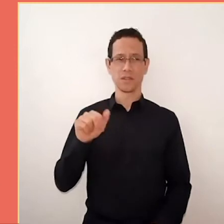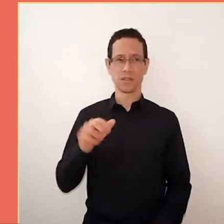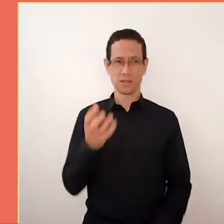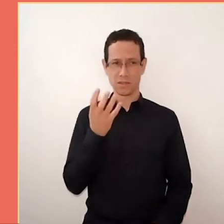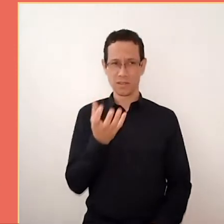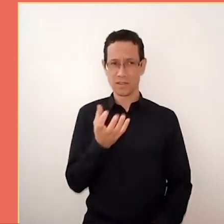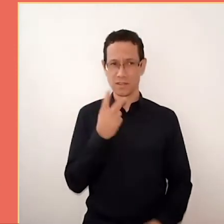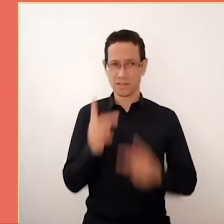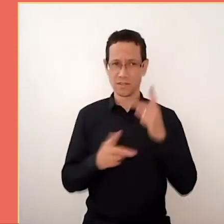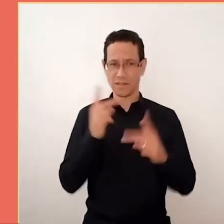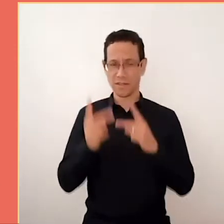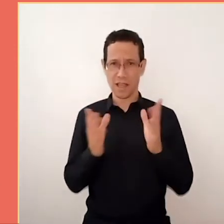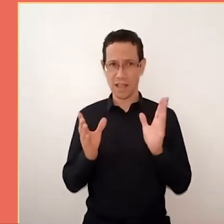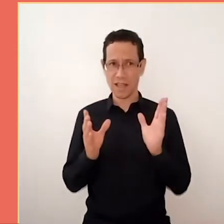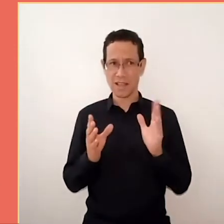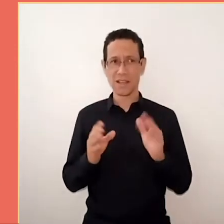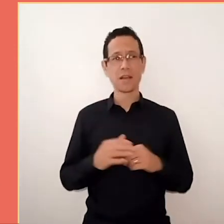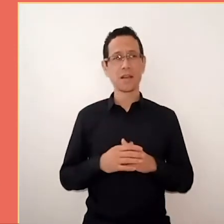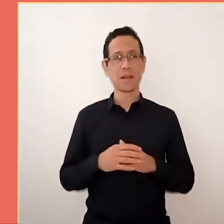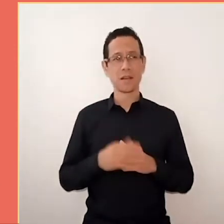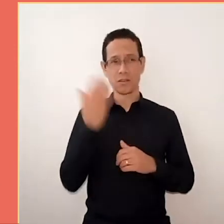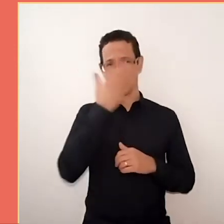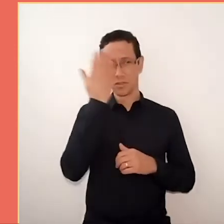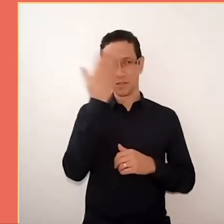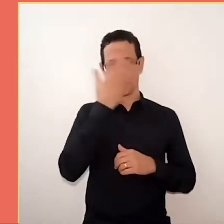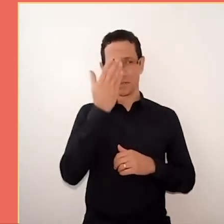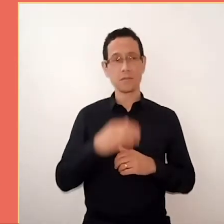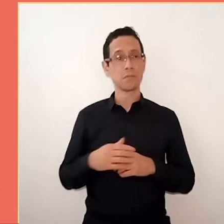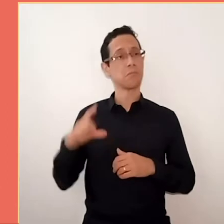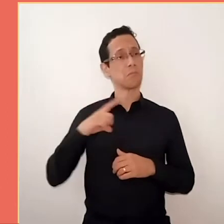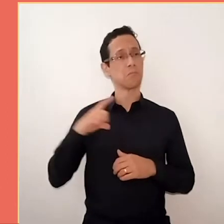Se não eu deixo a Marina falar… -Eu estou… Minha câmera aqui está funcionando.